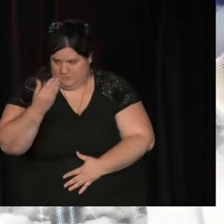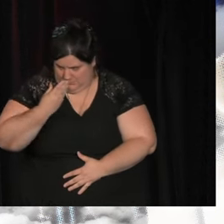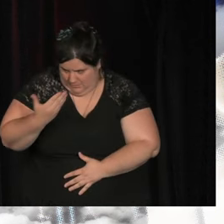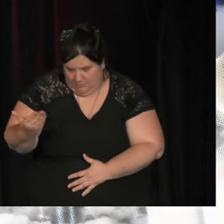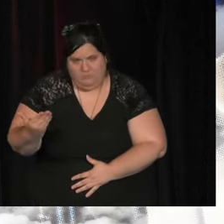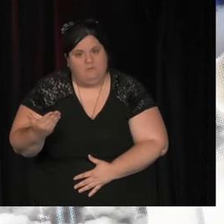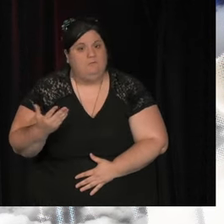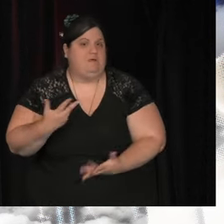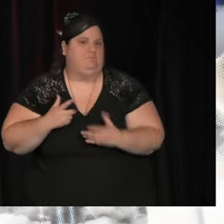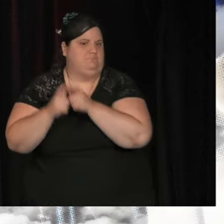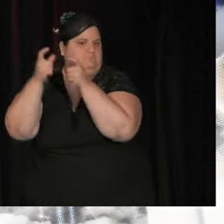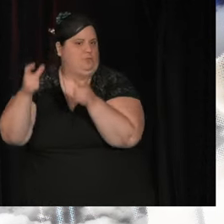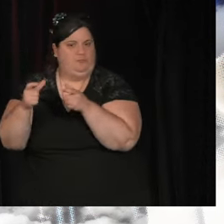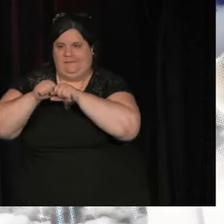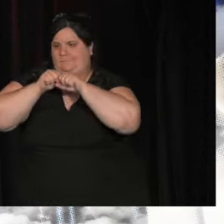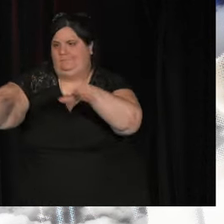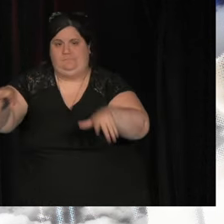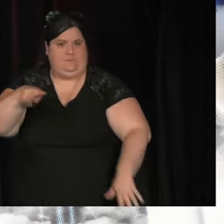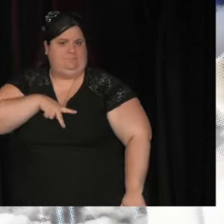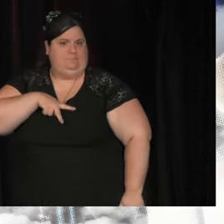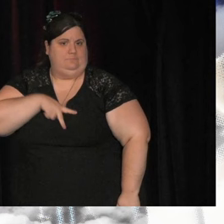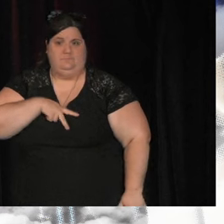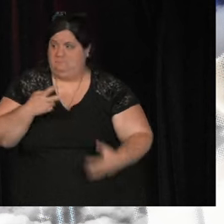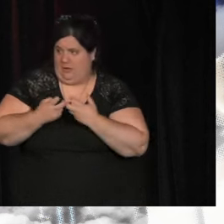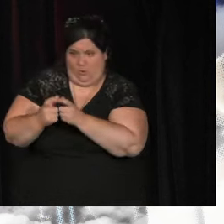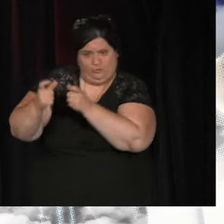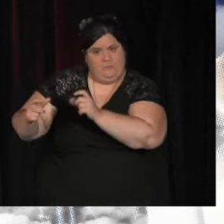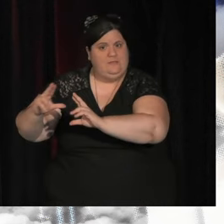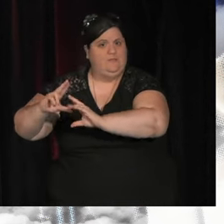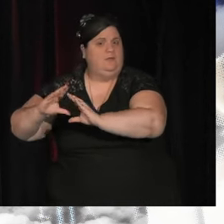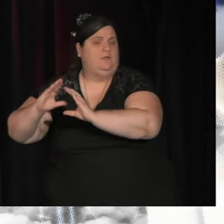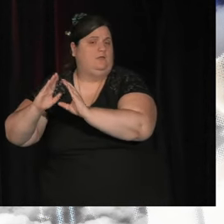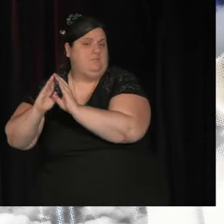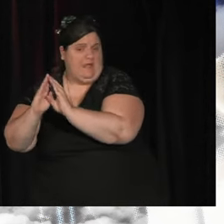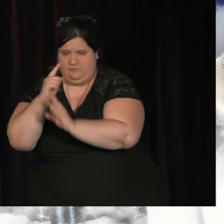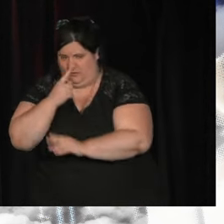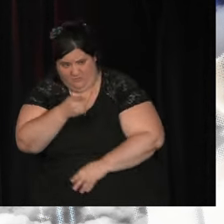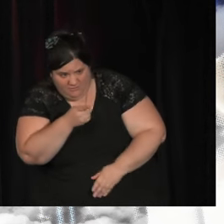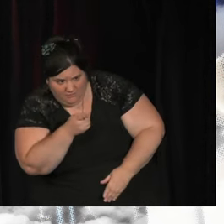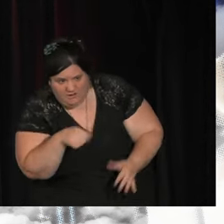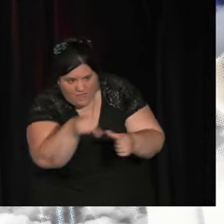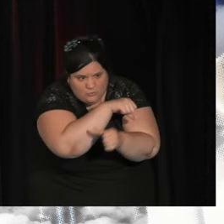être propriétaires ou du coup, Blizzard peut décider qu'il n'y aura pas de tournoi de mon jeu parce que je ne veux pas que ça s'organise de cette manière.